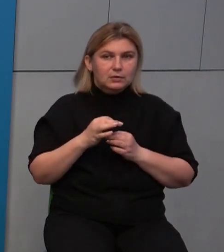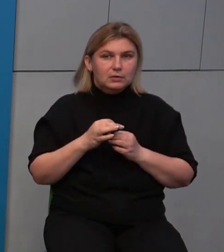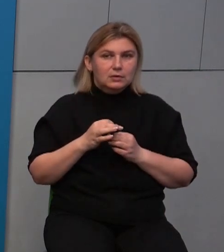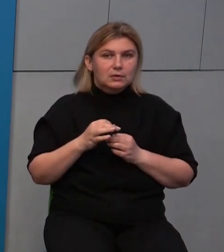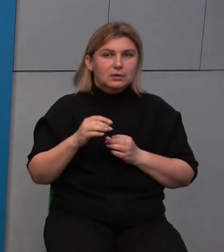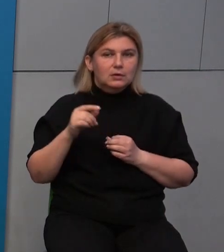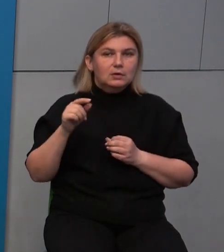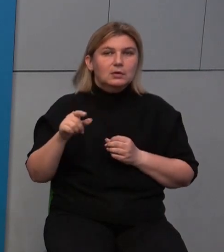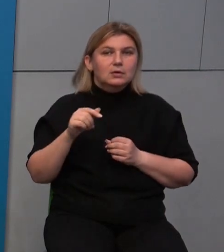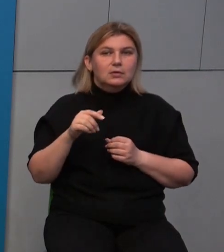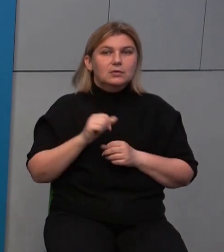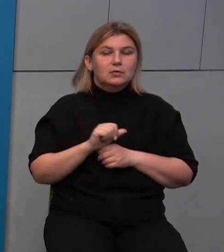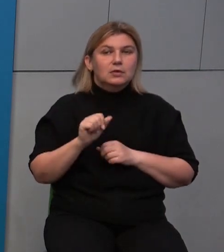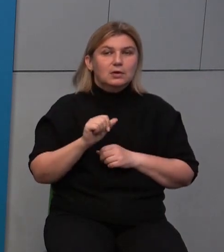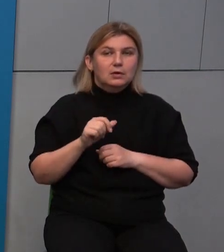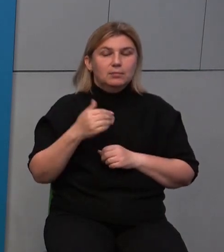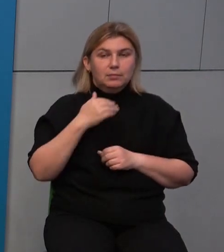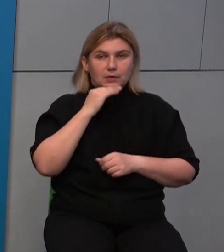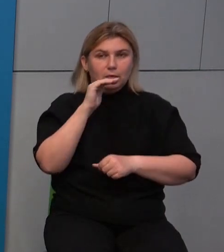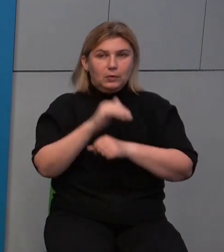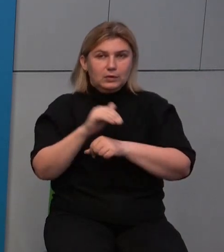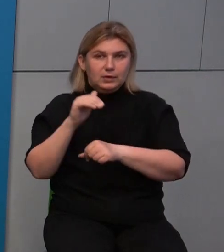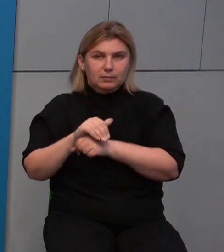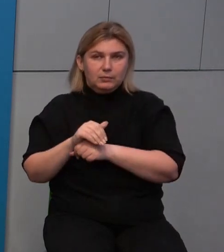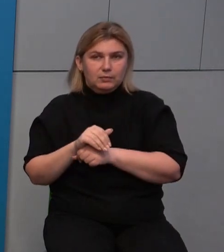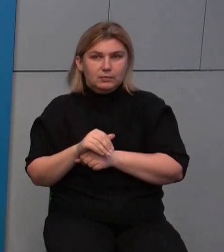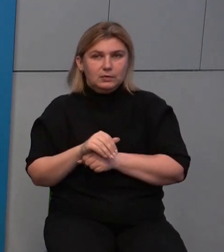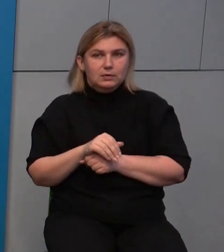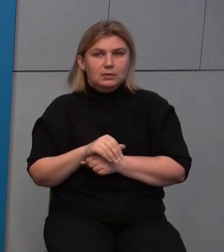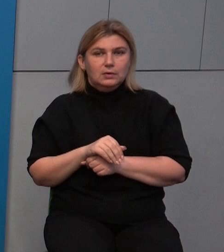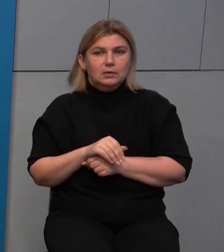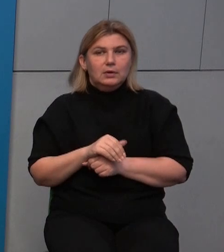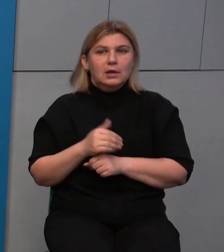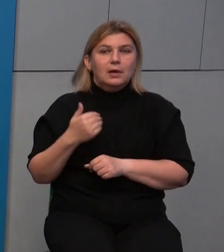I były zamówienia z wydawnictw, więc szły za tym pieniądze.